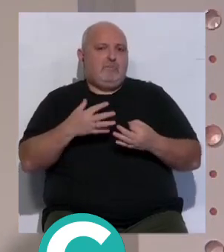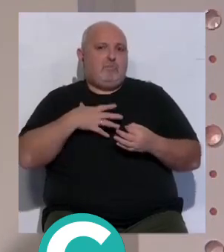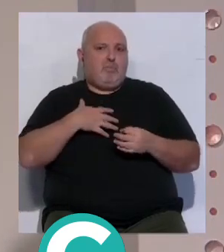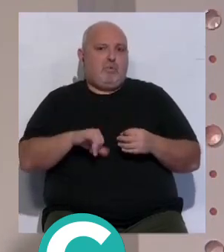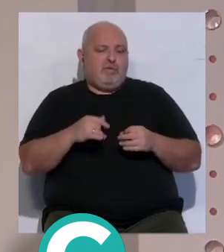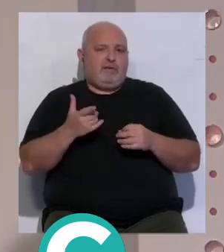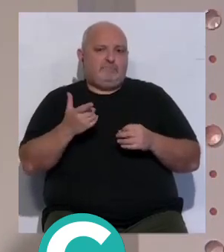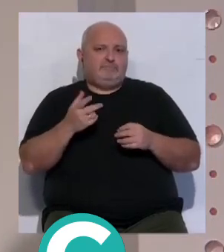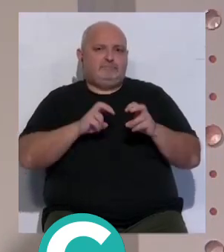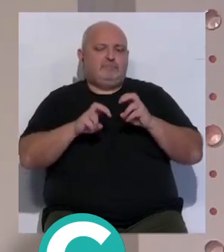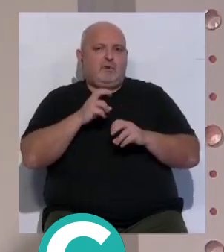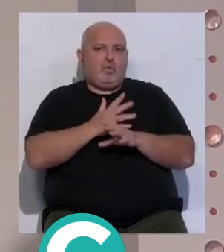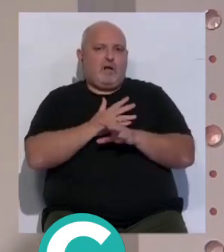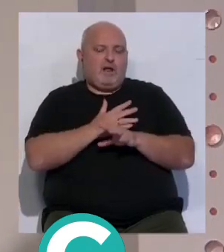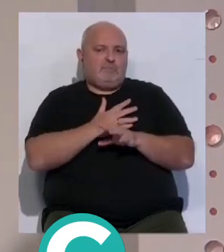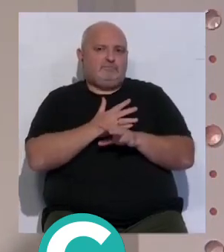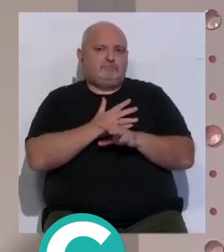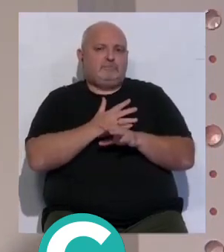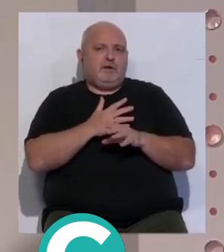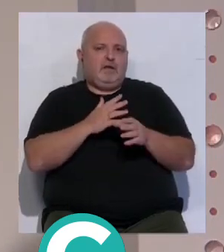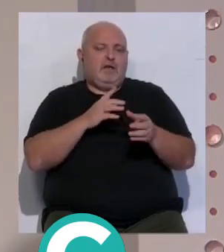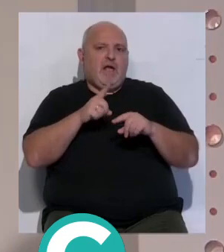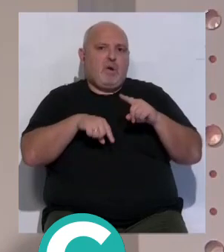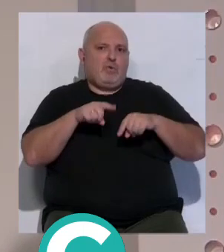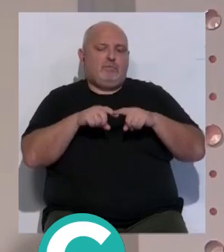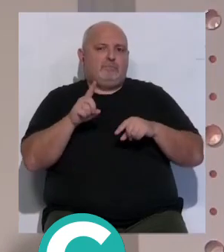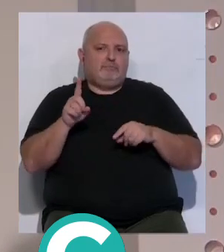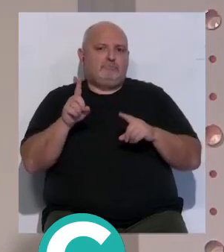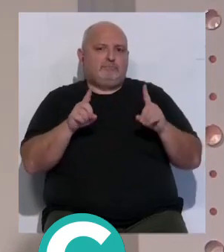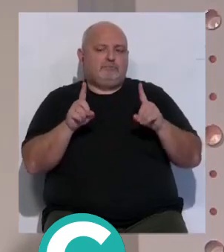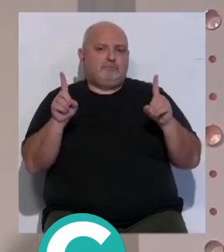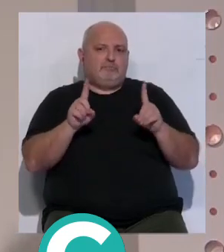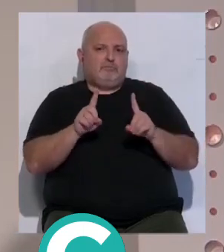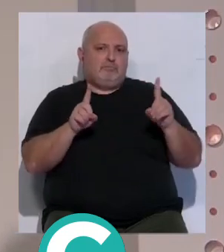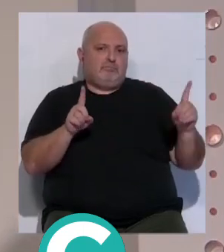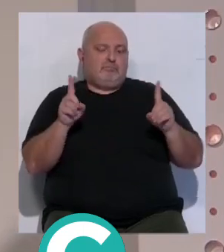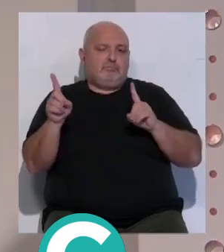llevarle a jugar de extremo en alguna ocasión o incluso de pivote como lo hemos visto ya con